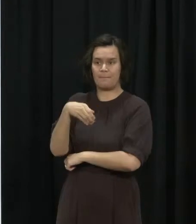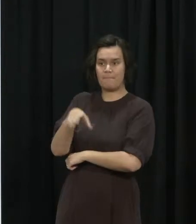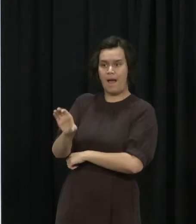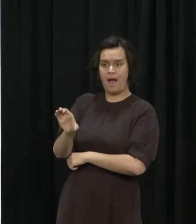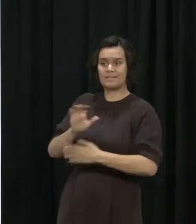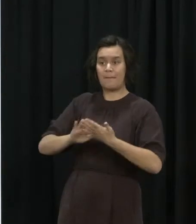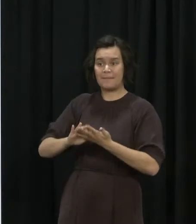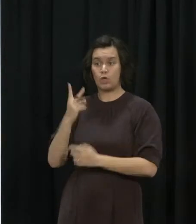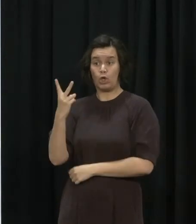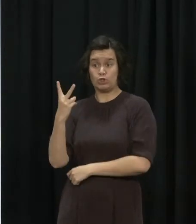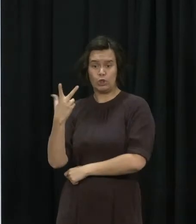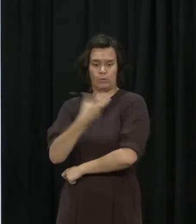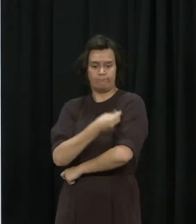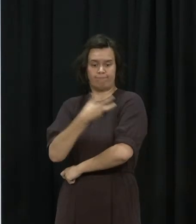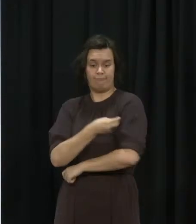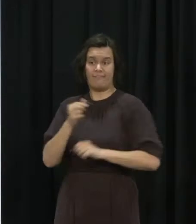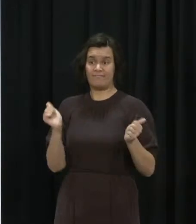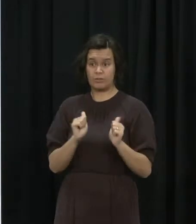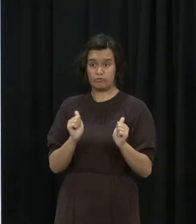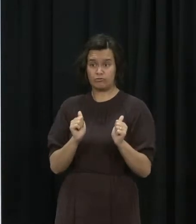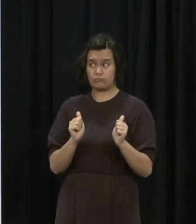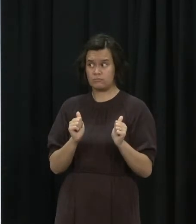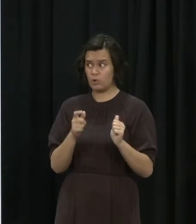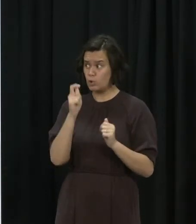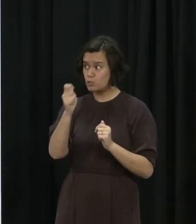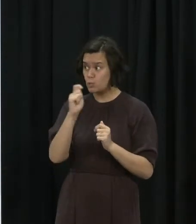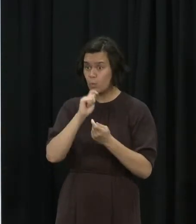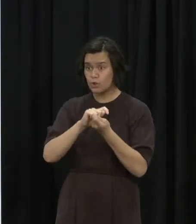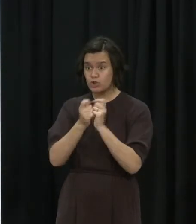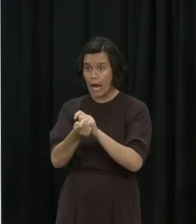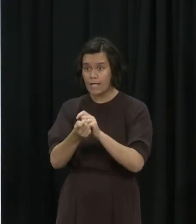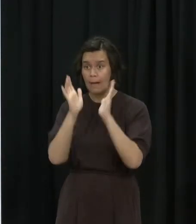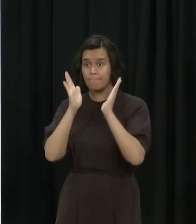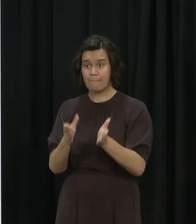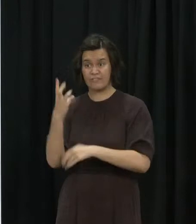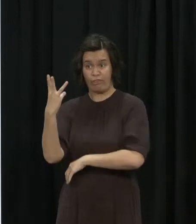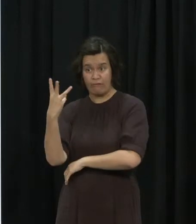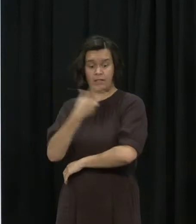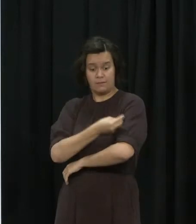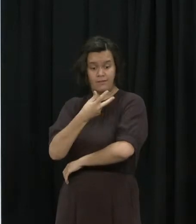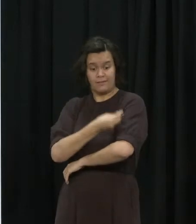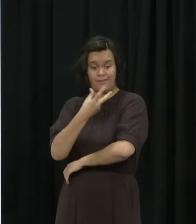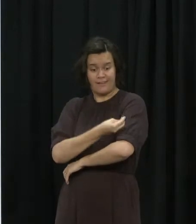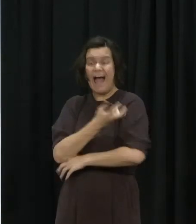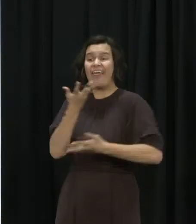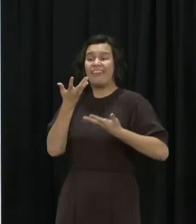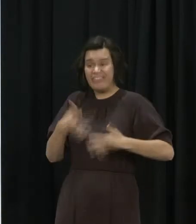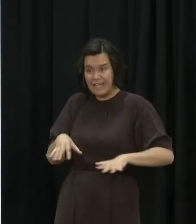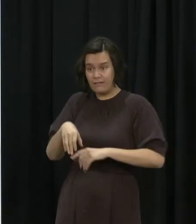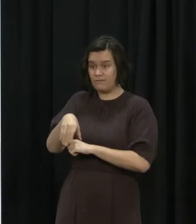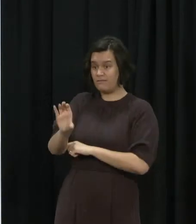Mo te whakatairanga, i tenei wa ka whiwhi papa rua ki nga